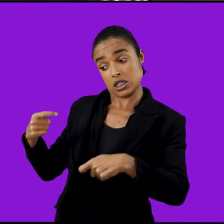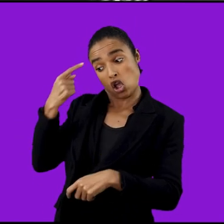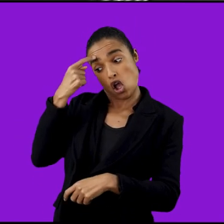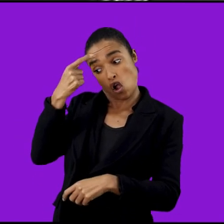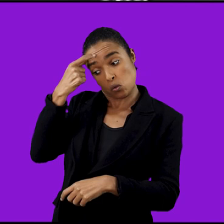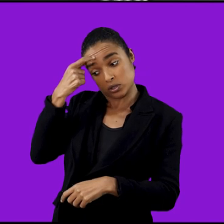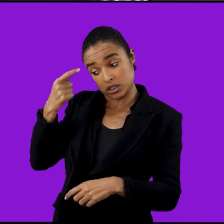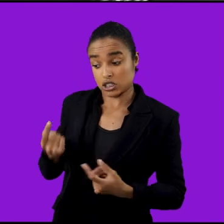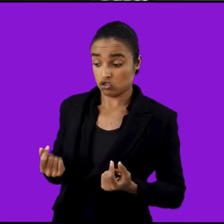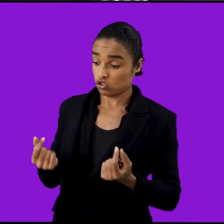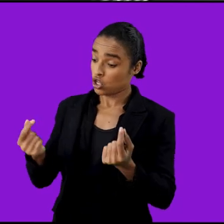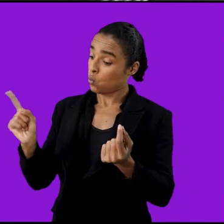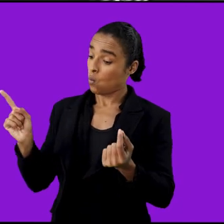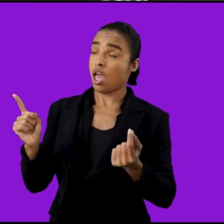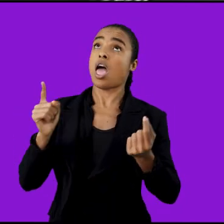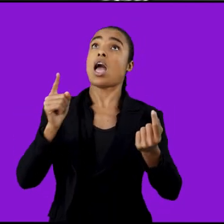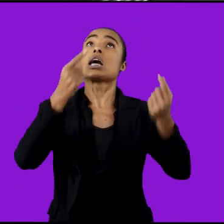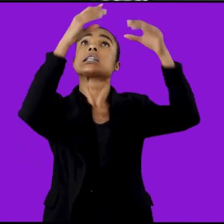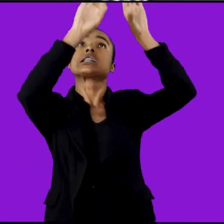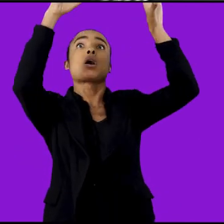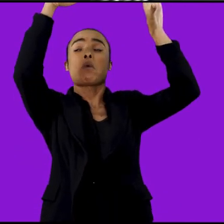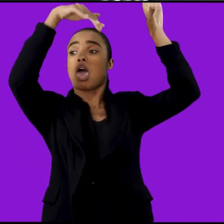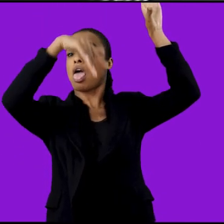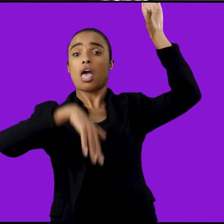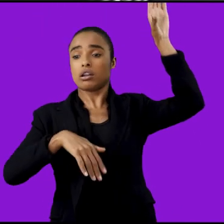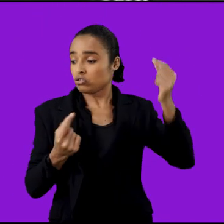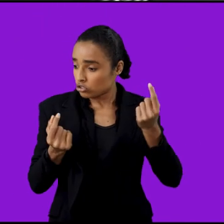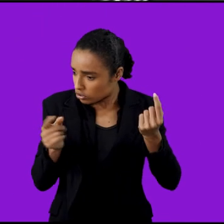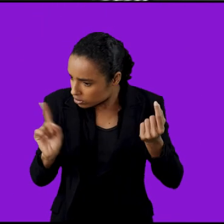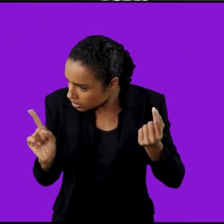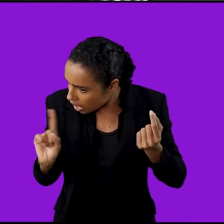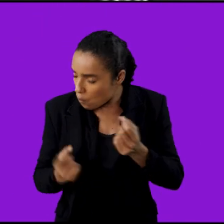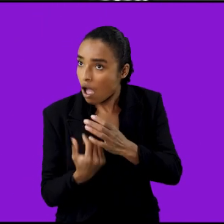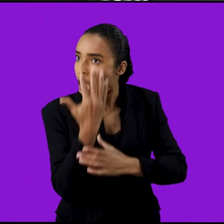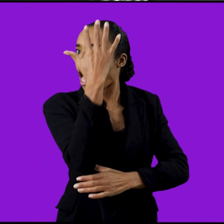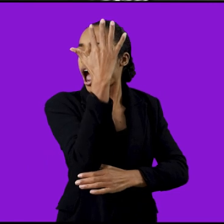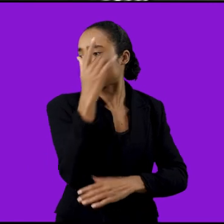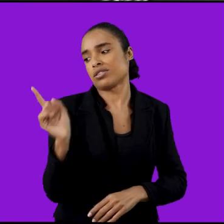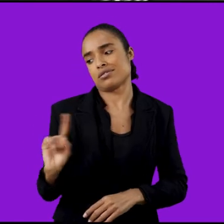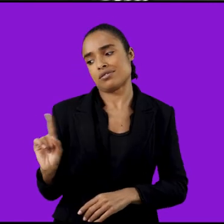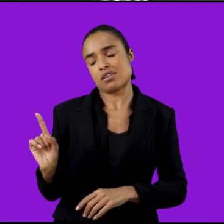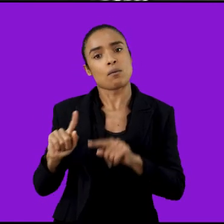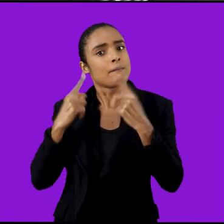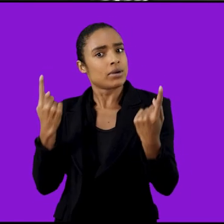Dinheiro não dá em árvore”. Sabe? Aquelas coisas que a gente vai, né? Não sei como foi com a sua mãe, mas. Eu tinha essa coisa… Foi assim também